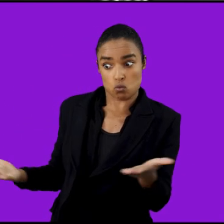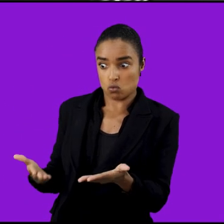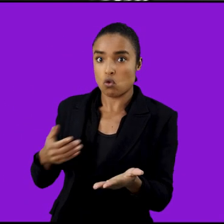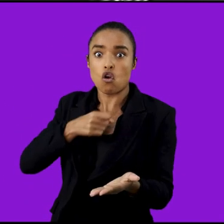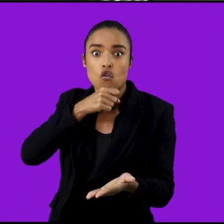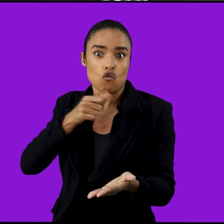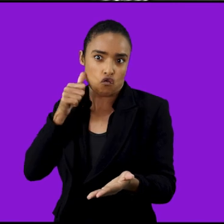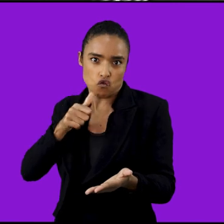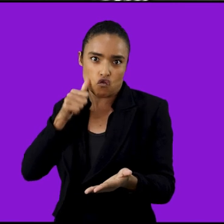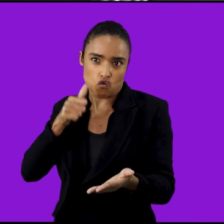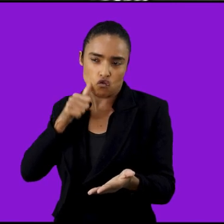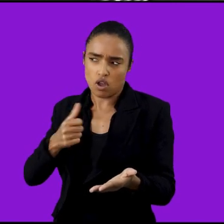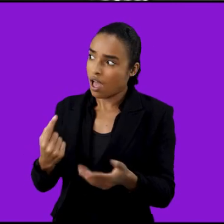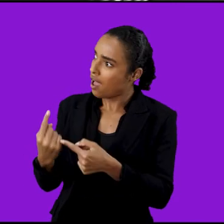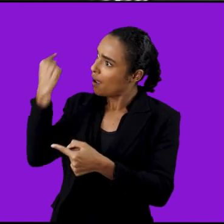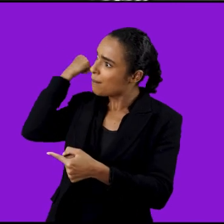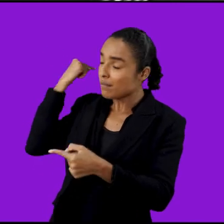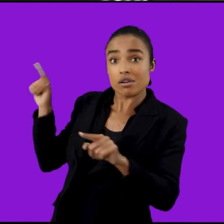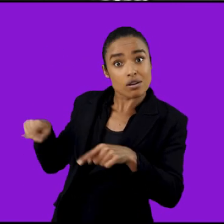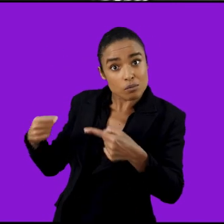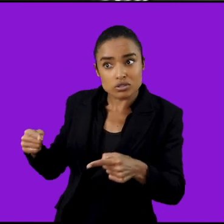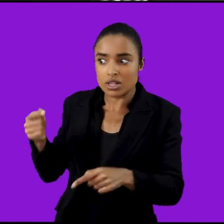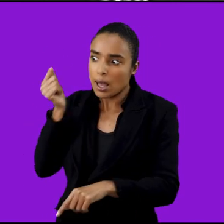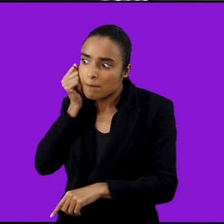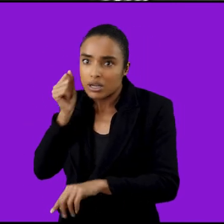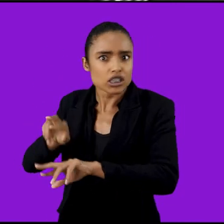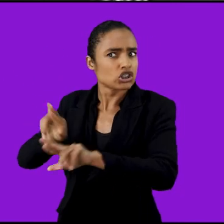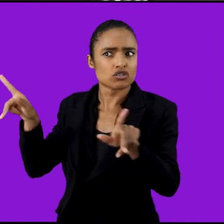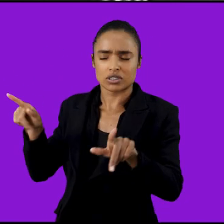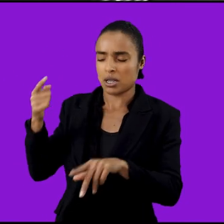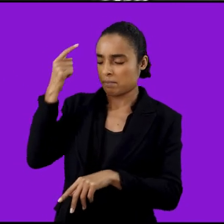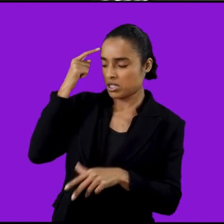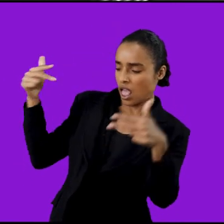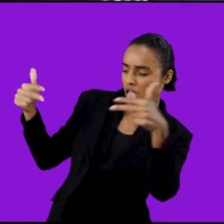avó, a música que era consumida pela geração da minha mãe era música de vagabundo. Pra